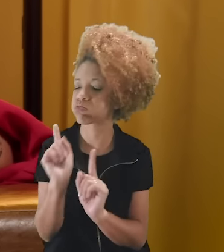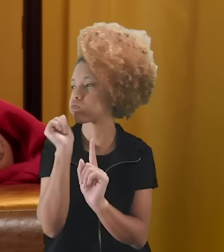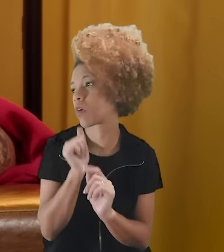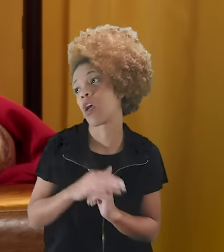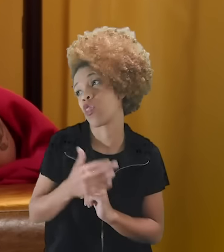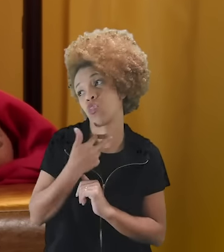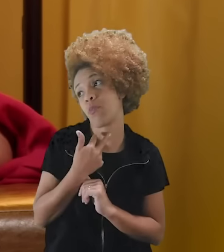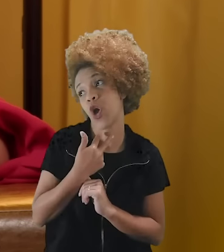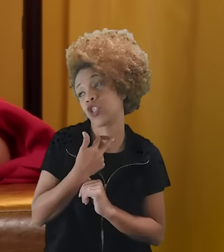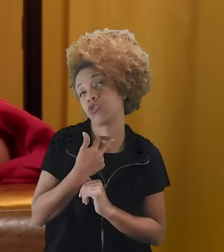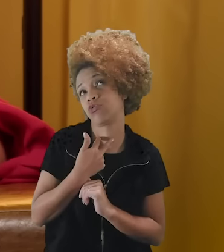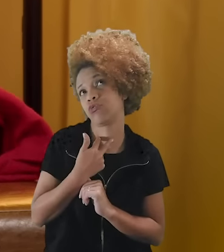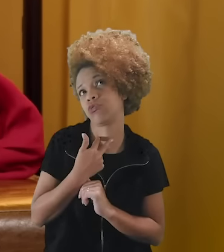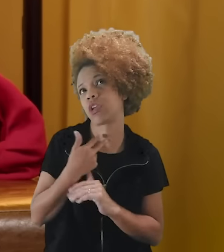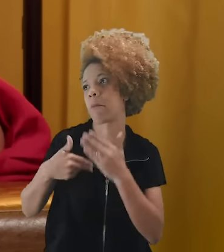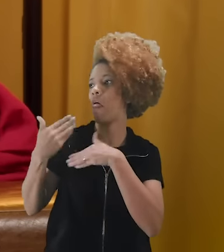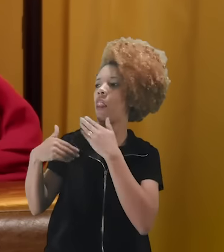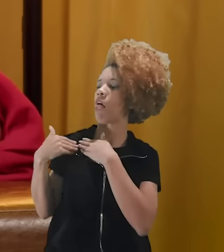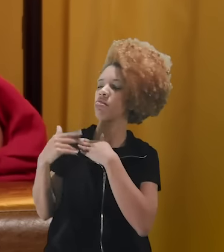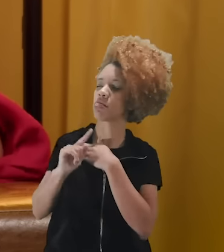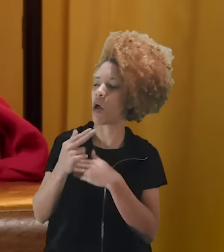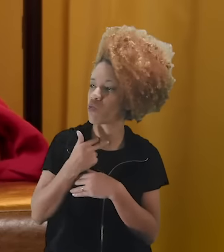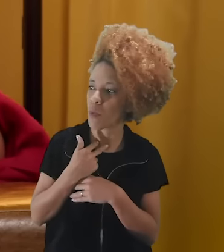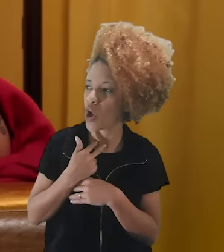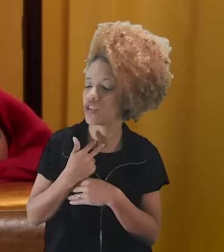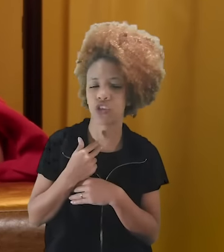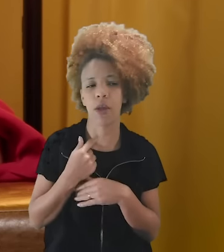que nem eu falei a gente não pode não pode andar para trás a gente não pode recuar porque alguém